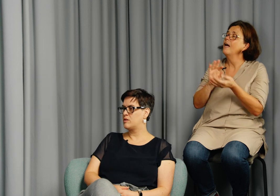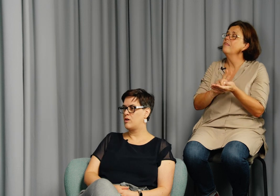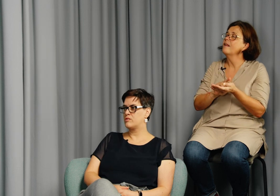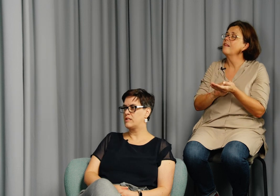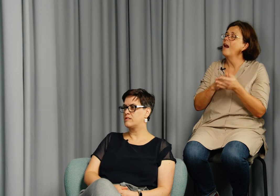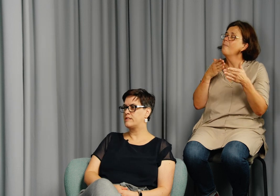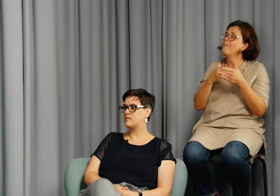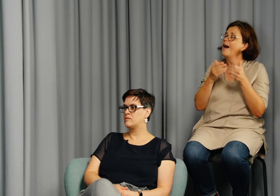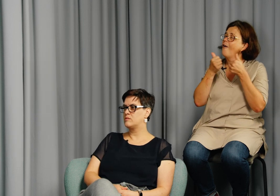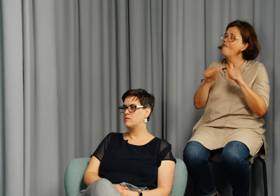auseinandersetzen?